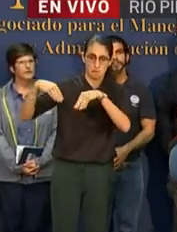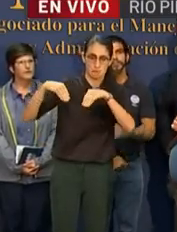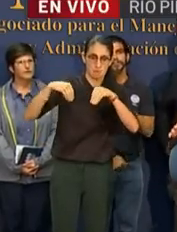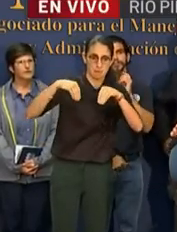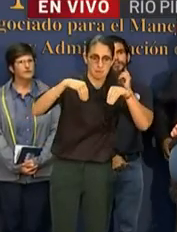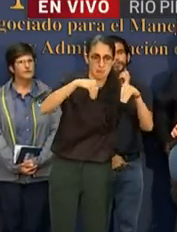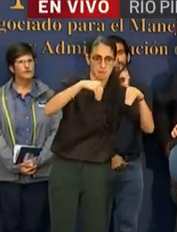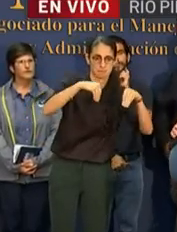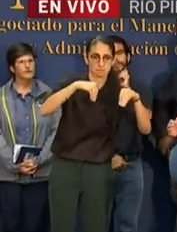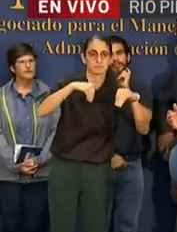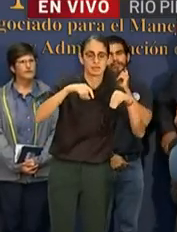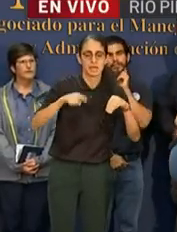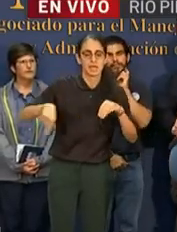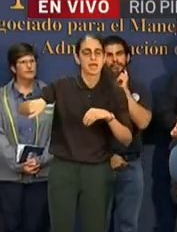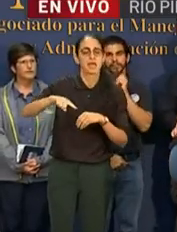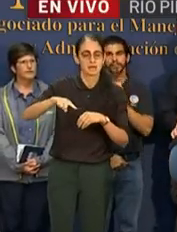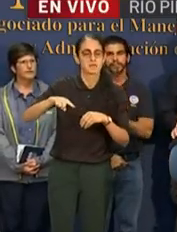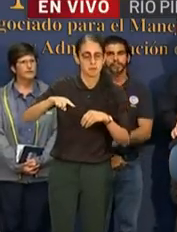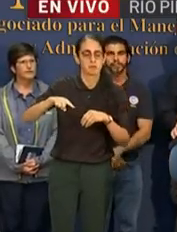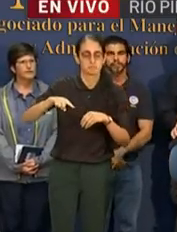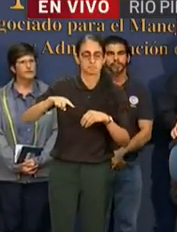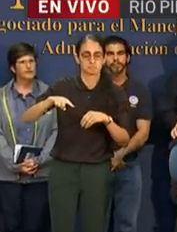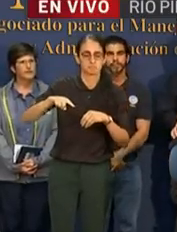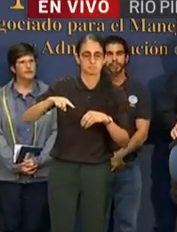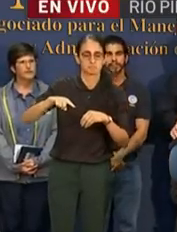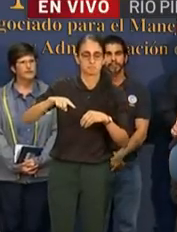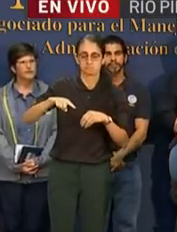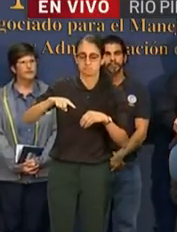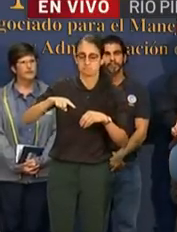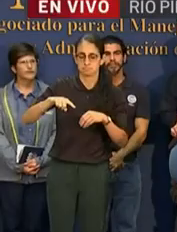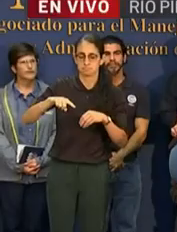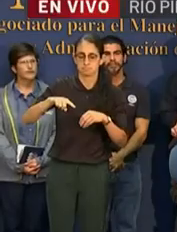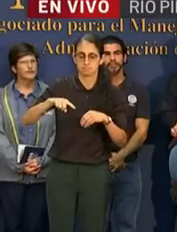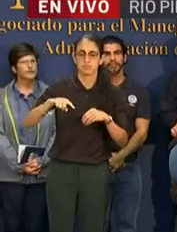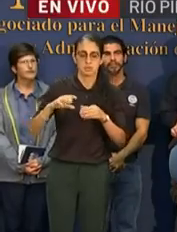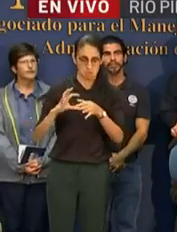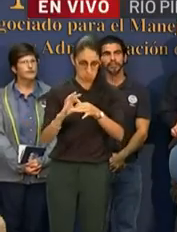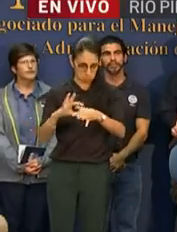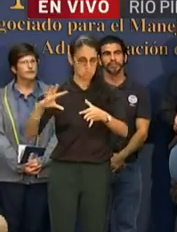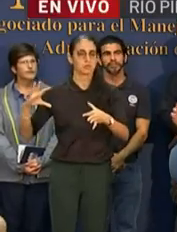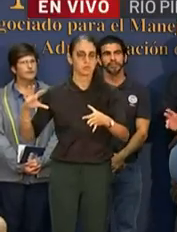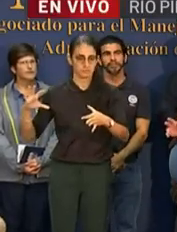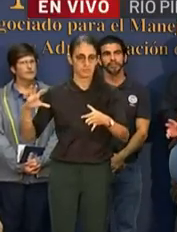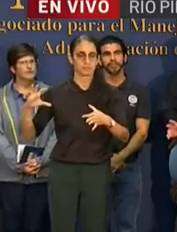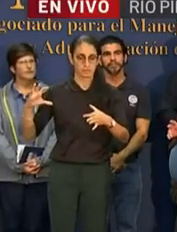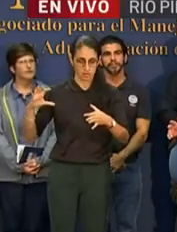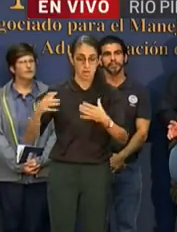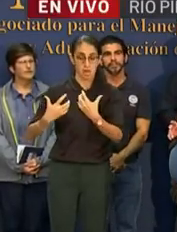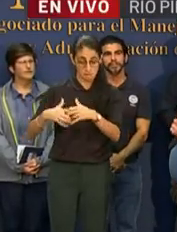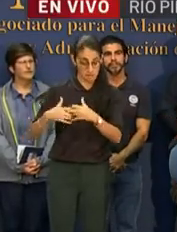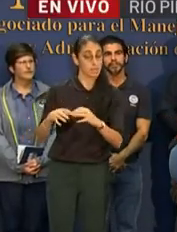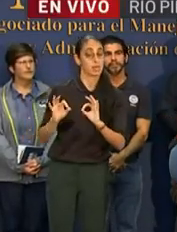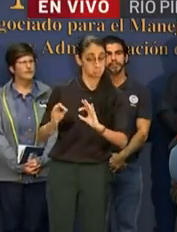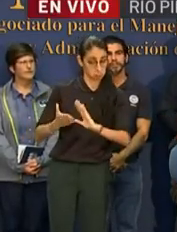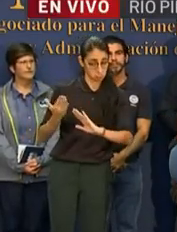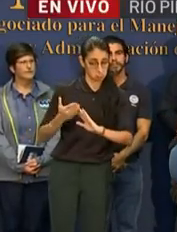HUMANIDAD. RETIRAMOS 1 U DE